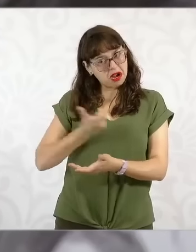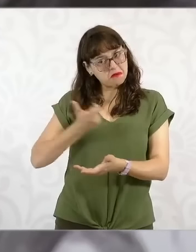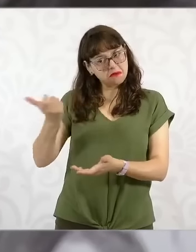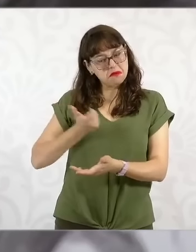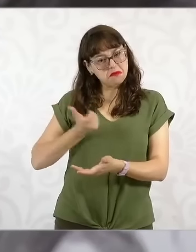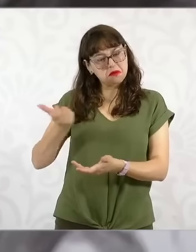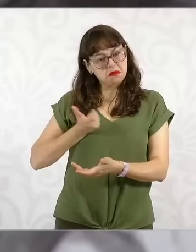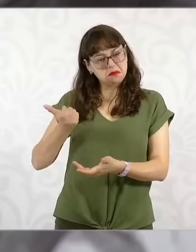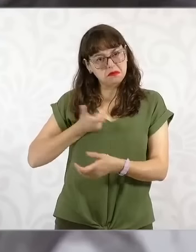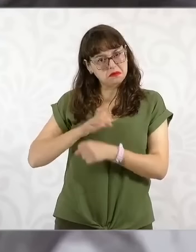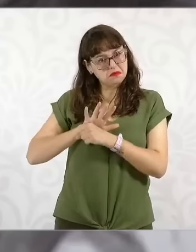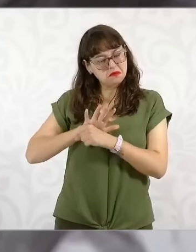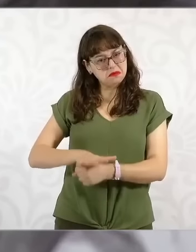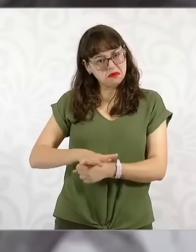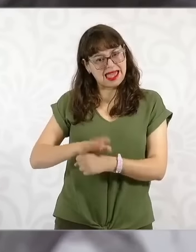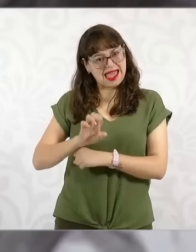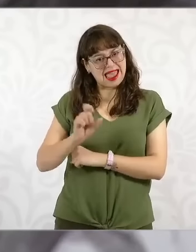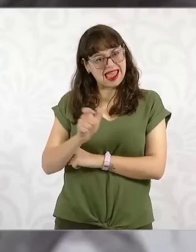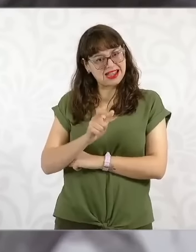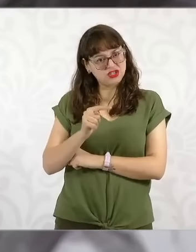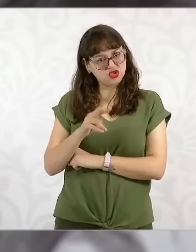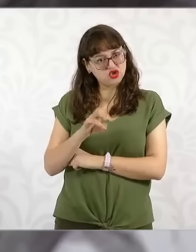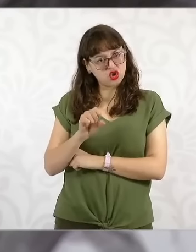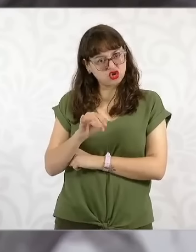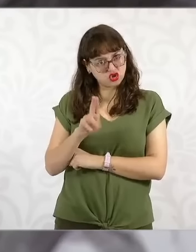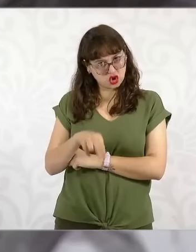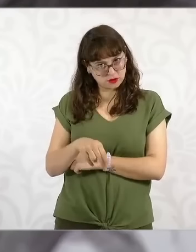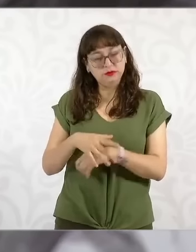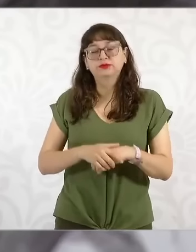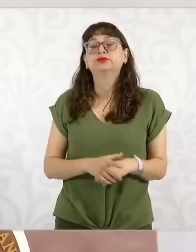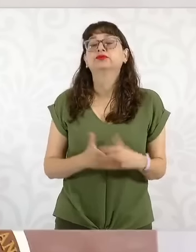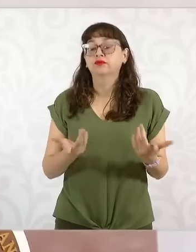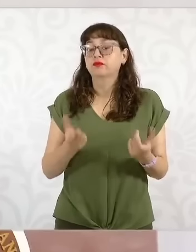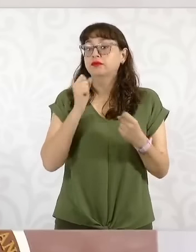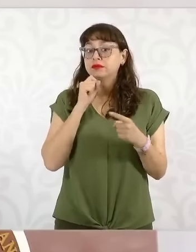También se identificaron afectaciones empresas de servicios, establecimientos comerciales y máquinas